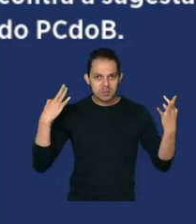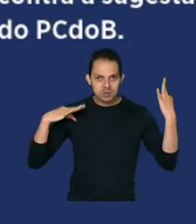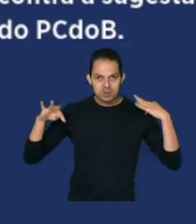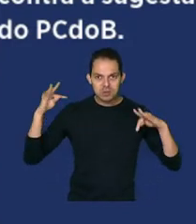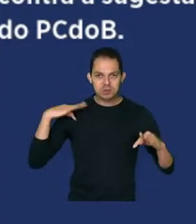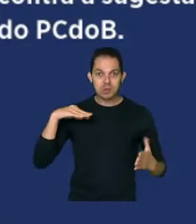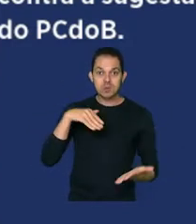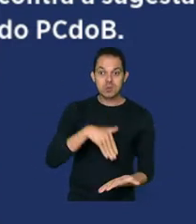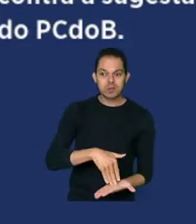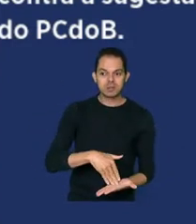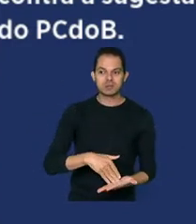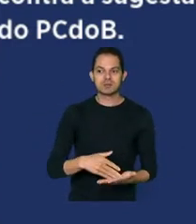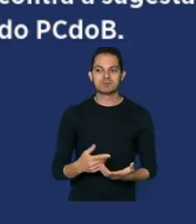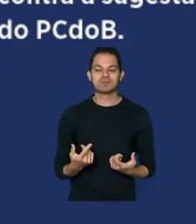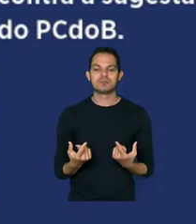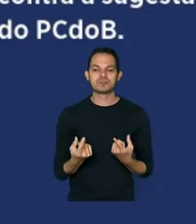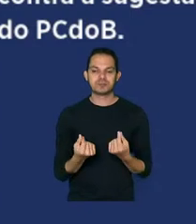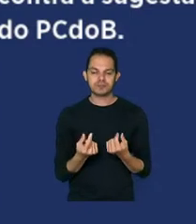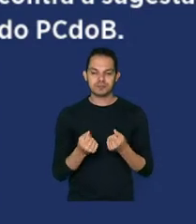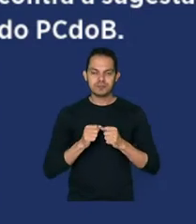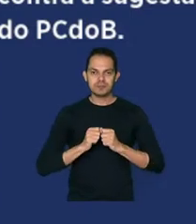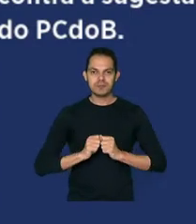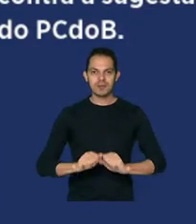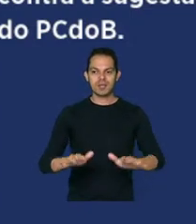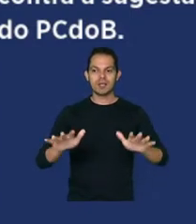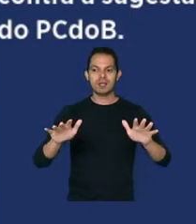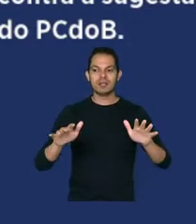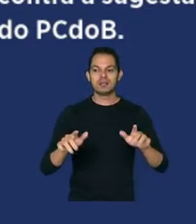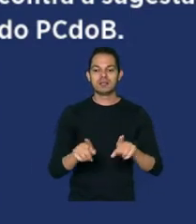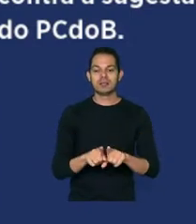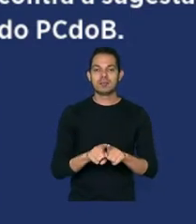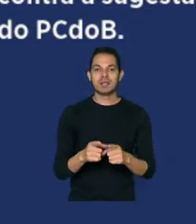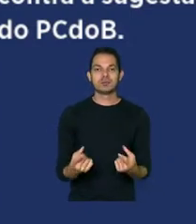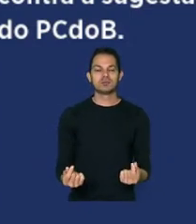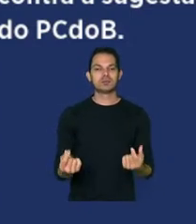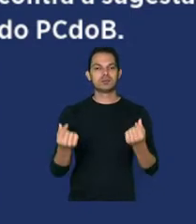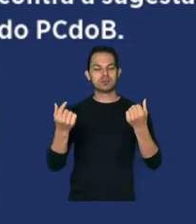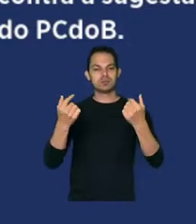LARES, A COLÔMBIA 50 MILHÕES DE DÓLARES, E O BRASIL É O